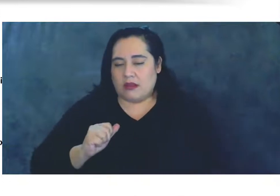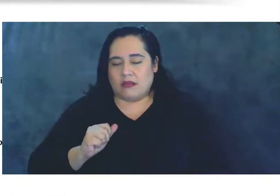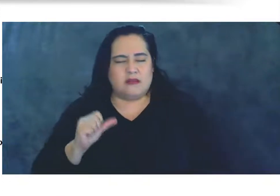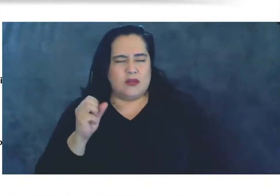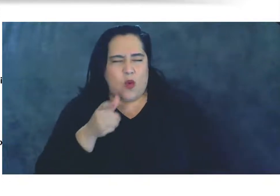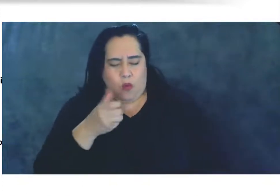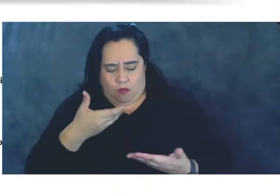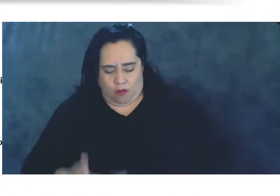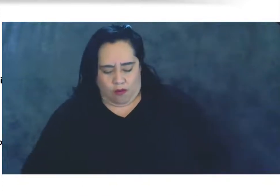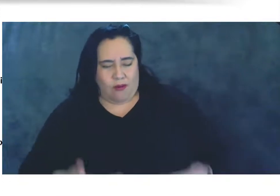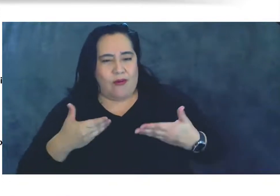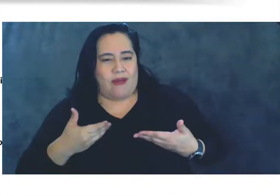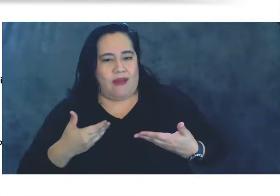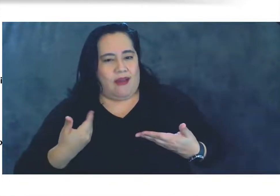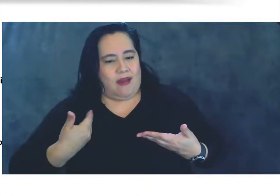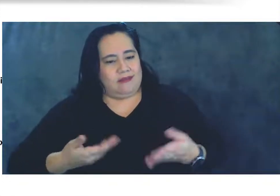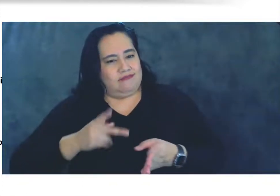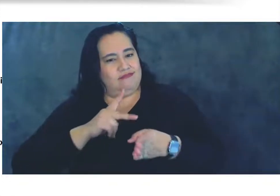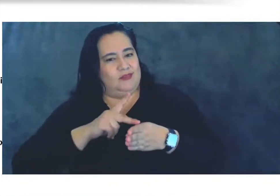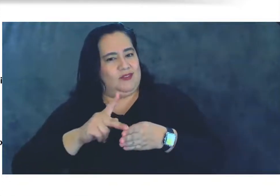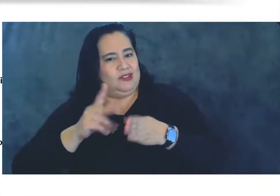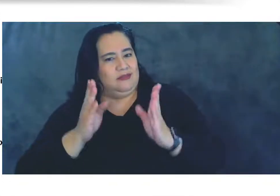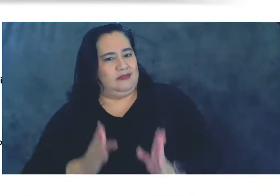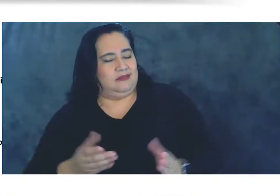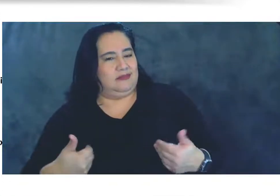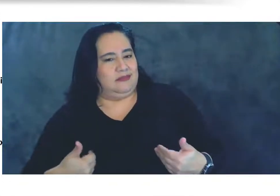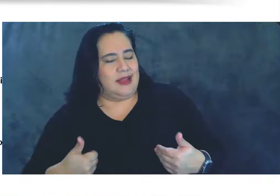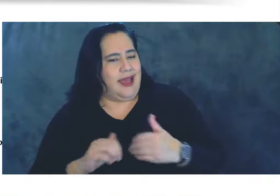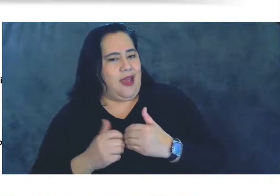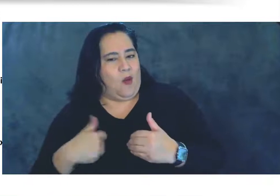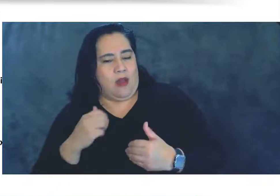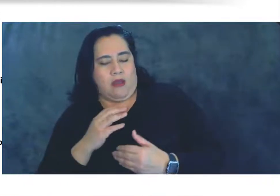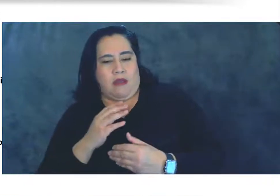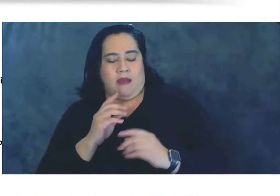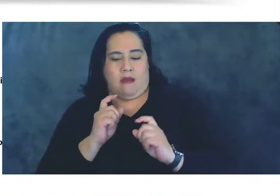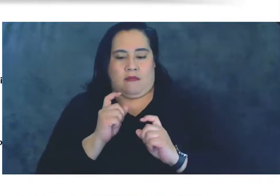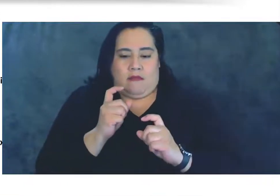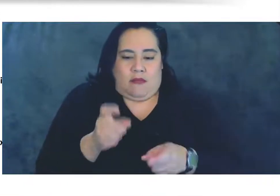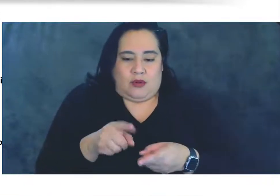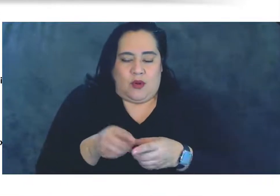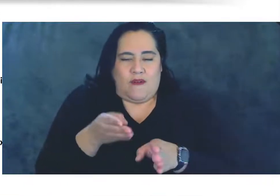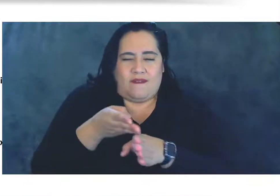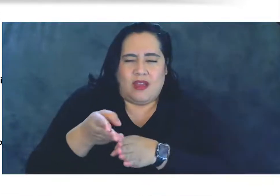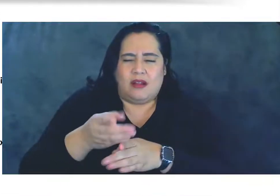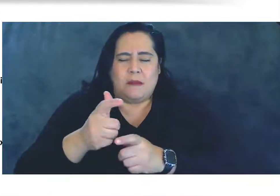Entonces, Quiénes somos como profesionales? Cómo contribuimos a un campo Qué es grande